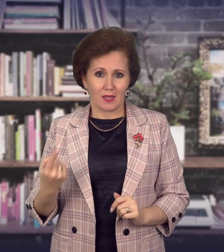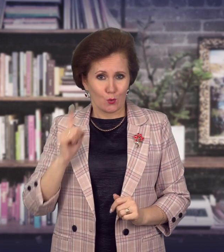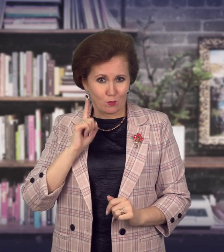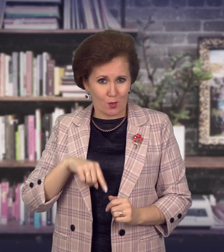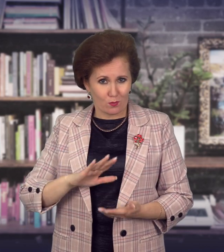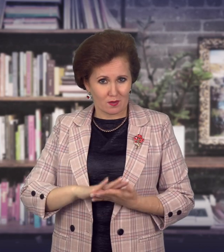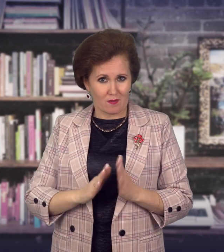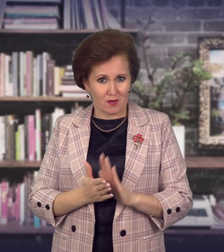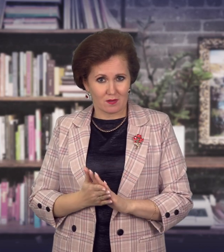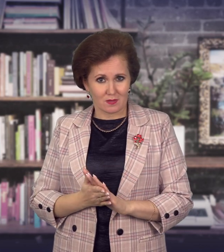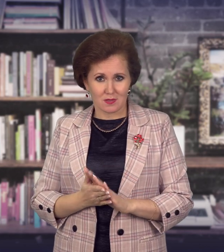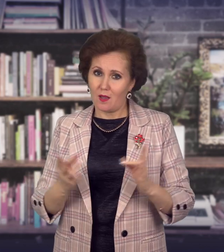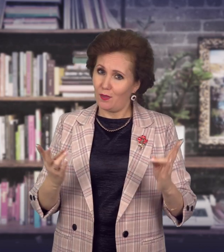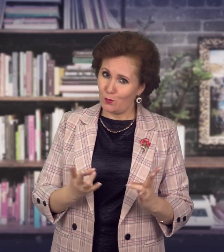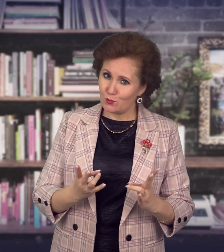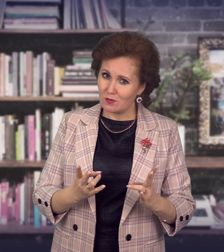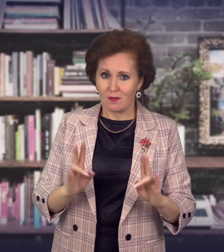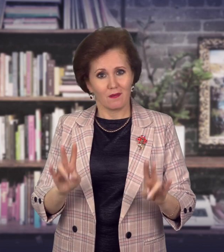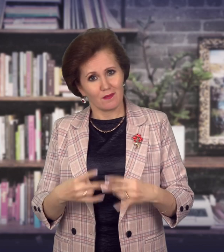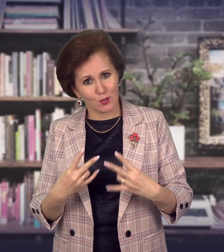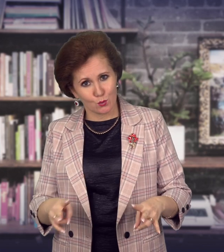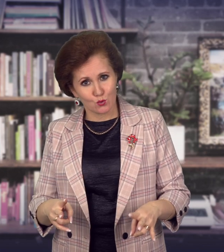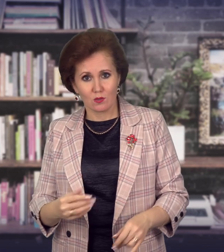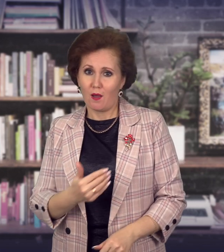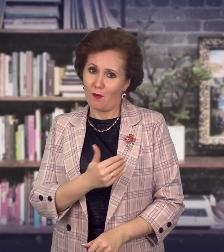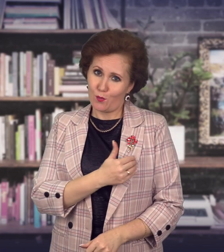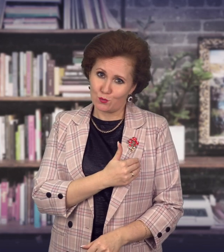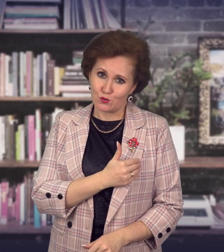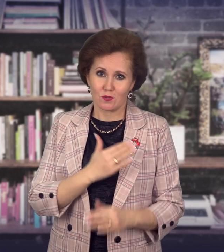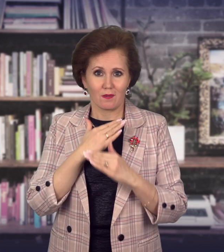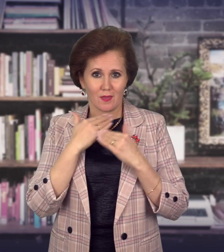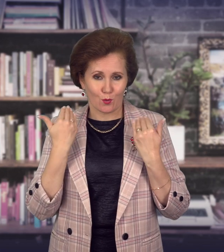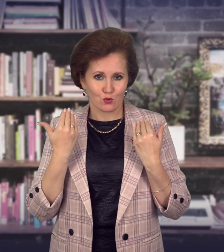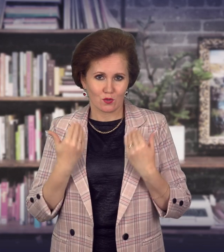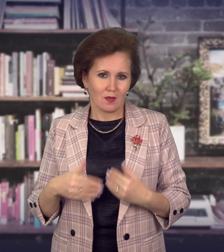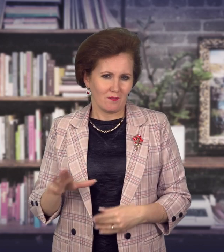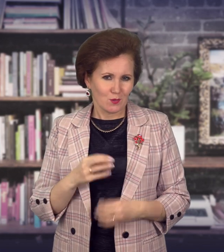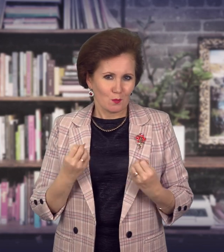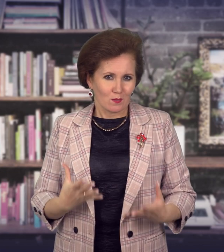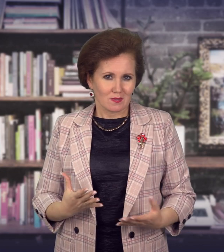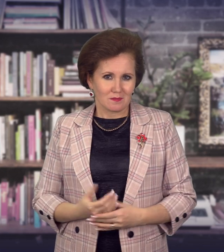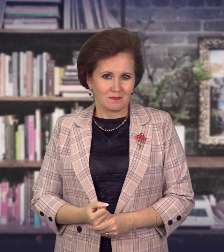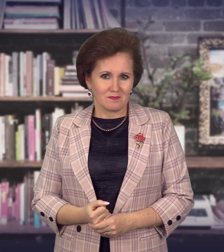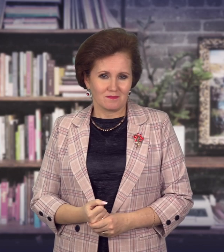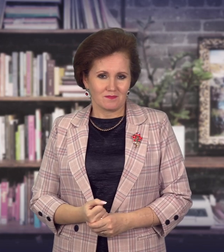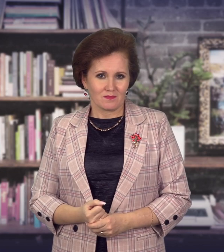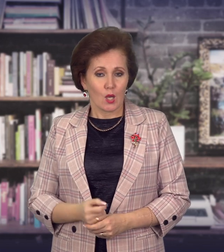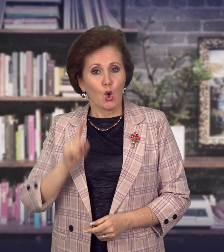Они умеют договариваться: нужно это или нет? Хочешь этого или нет? Все просто!